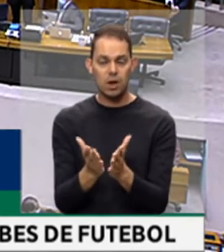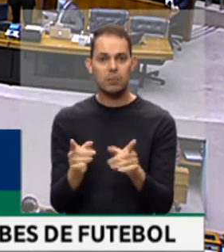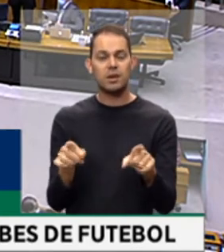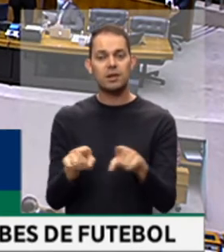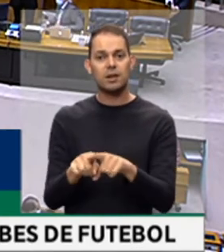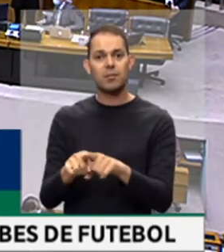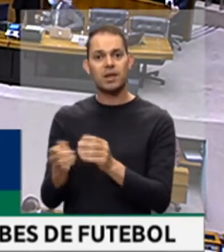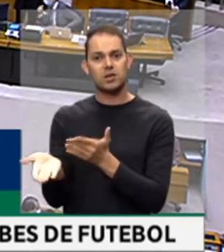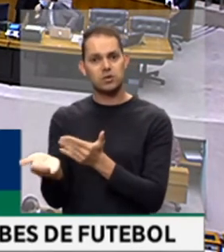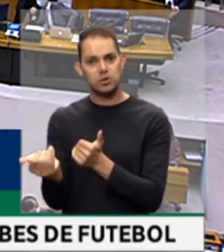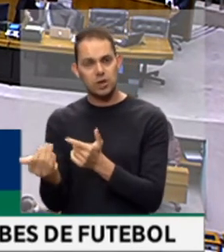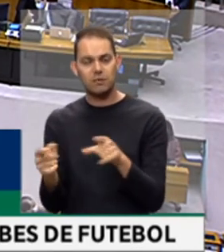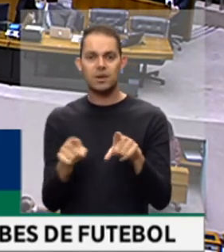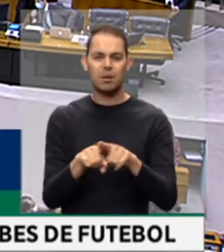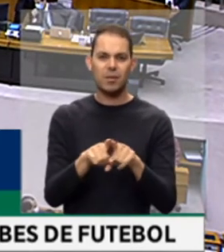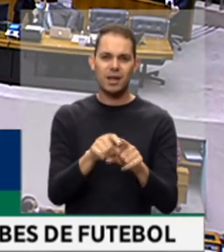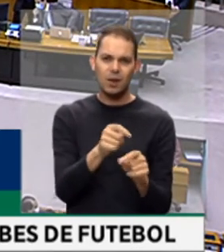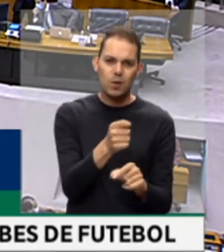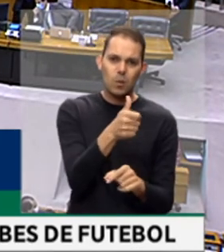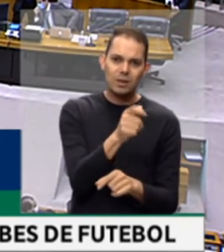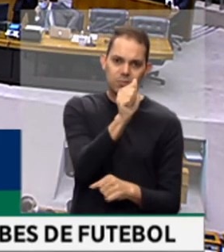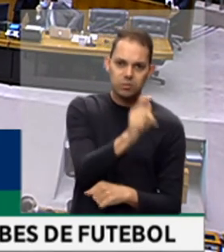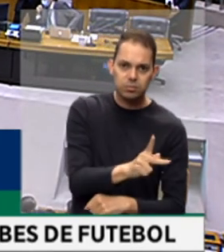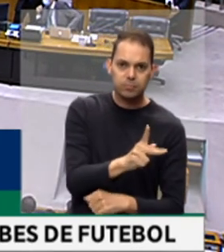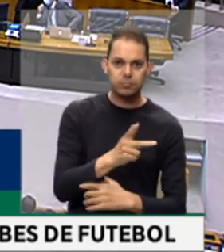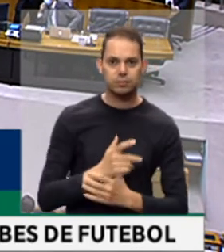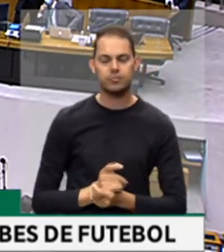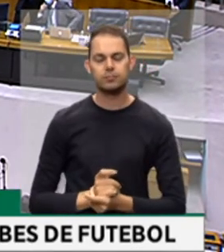RAPIDAMENTE, UMA FORMA DE ASSISTÊNCIA AOS ATLETAS MAIS POBRES. OS MAIS JOVENS E OS QUE JÁ ESTÃO PERTO DE SE